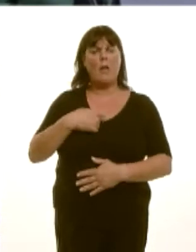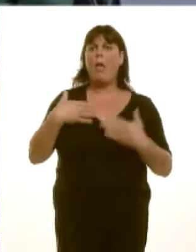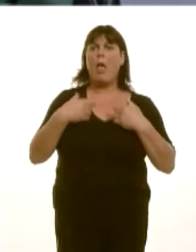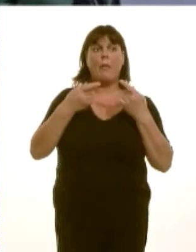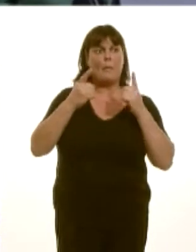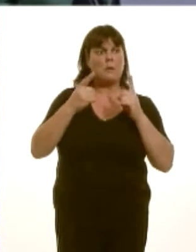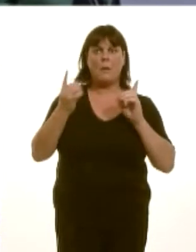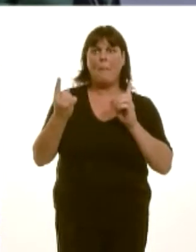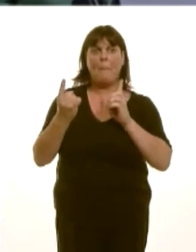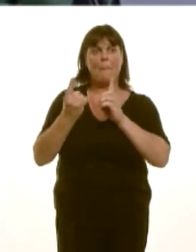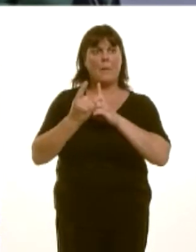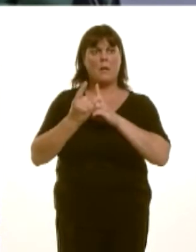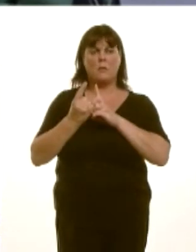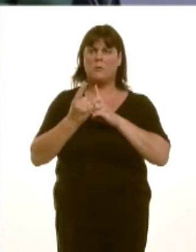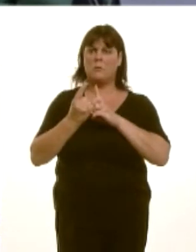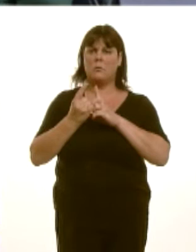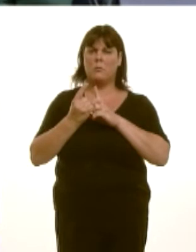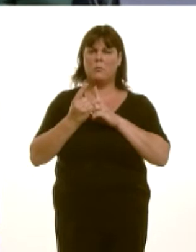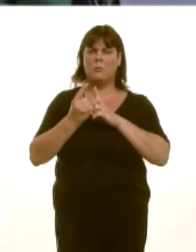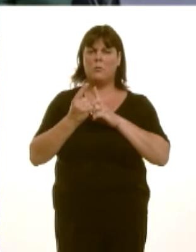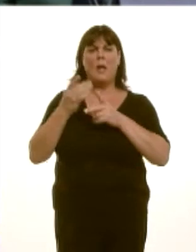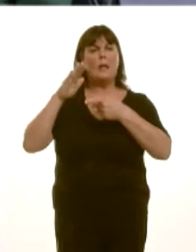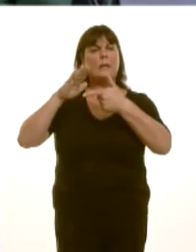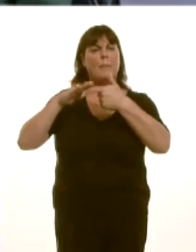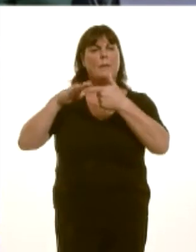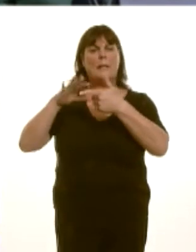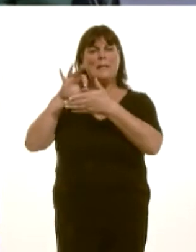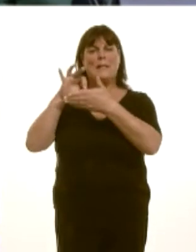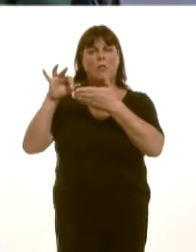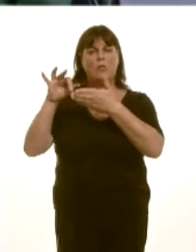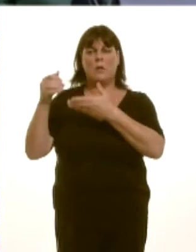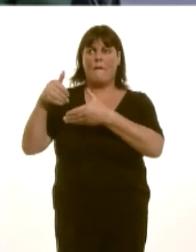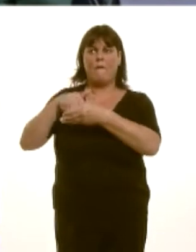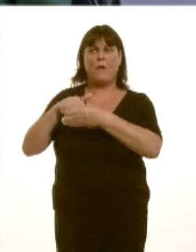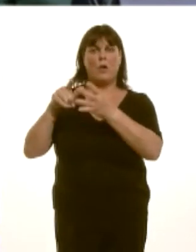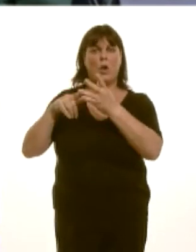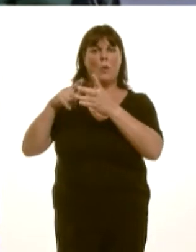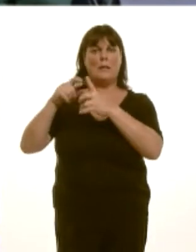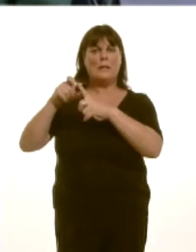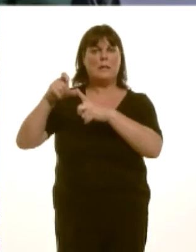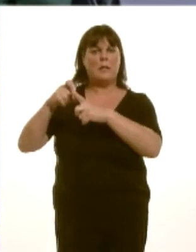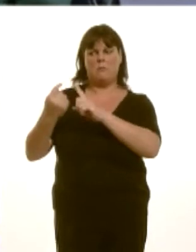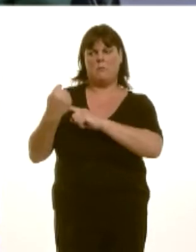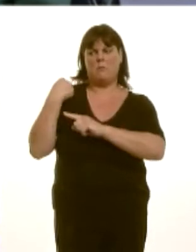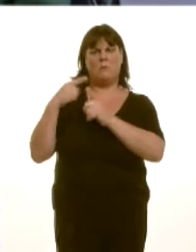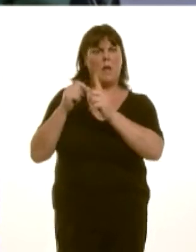ac roedd y cyn Weinidog Adnoddau Naturiol a Bwyd wedi bod yn rhan o fforwm yr OECD ym mis Mai.